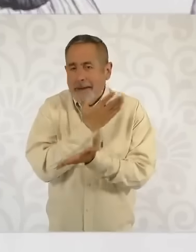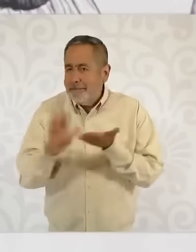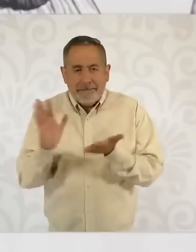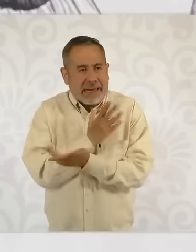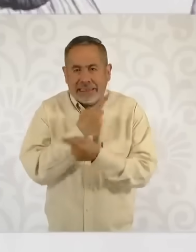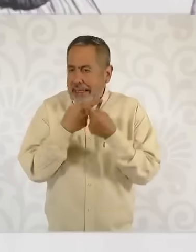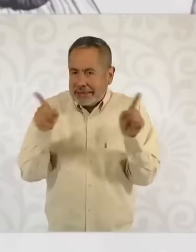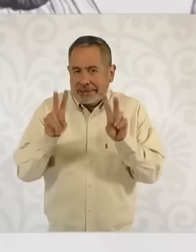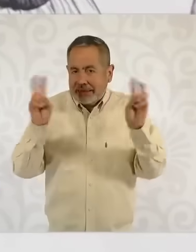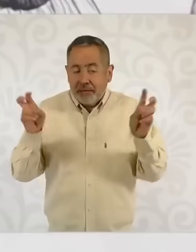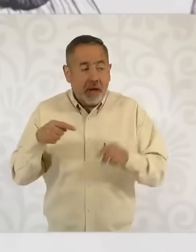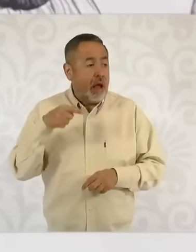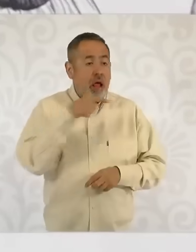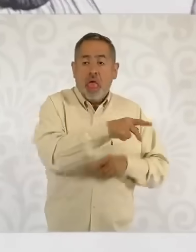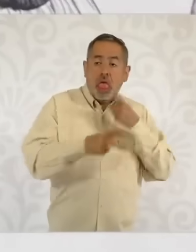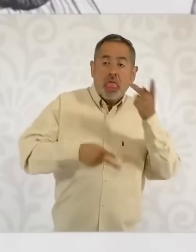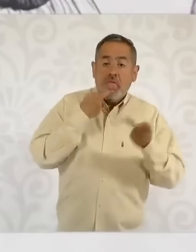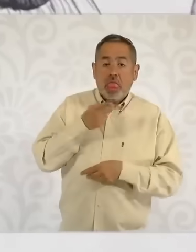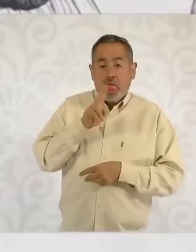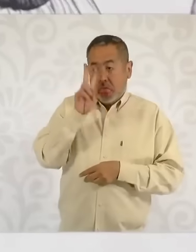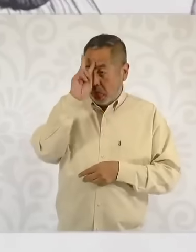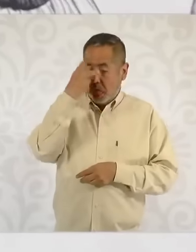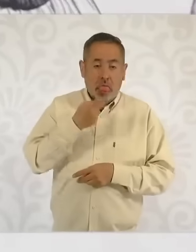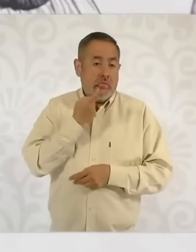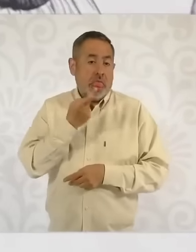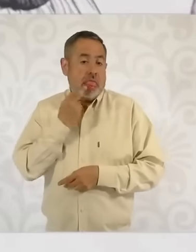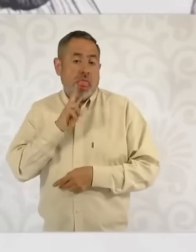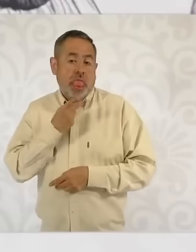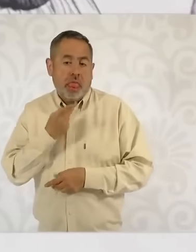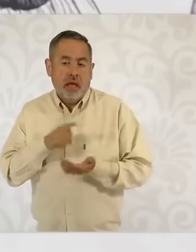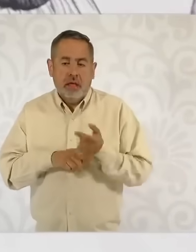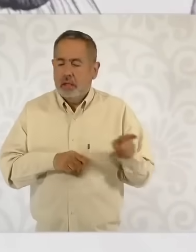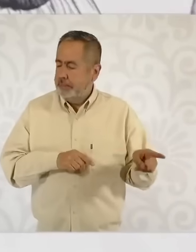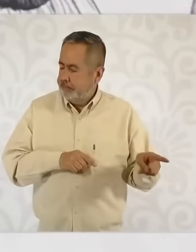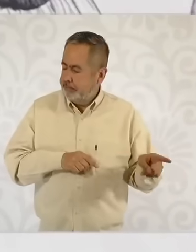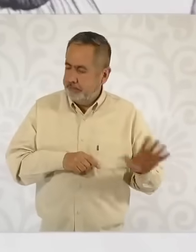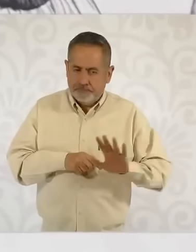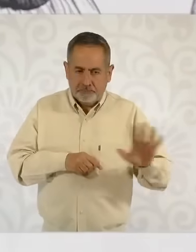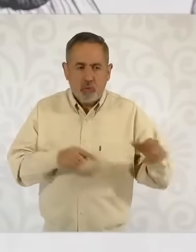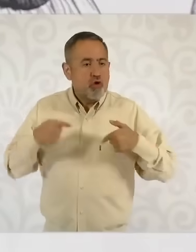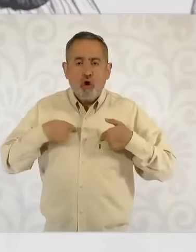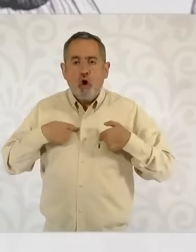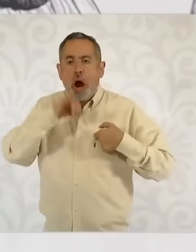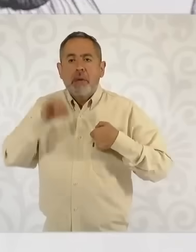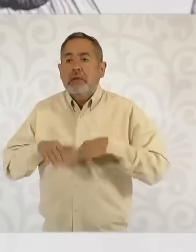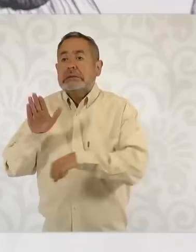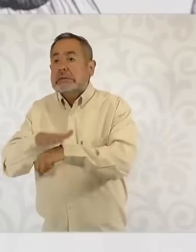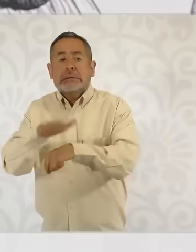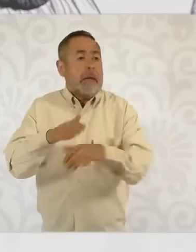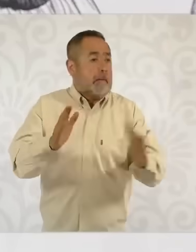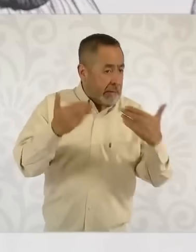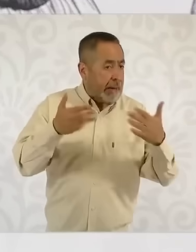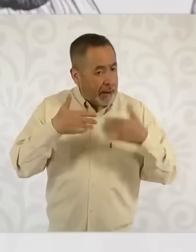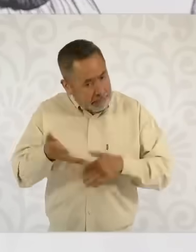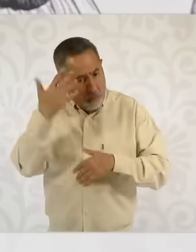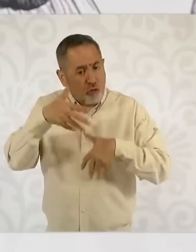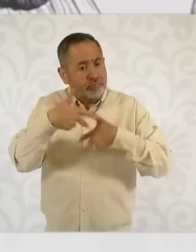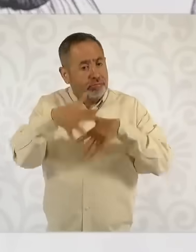más nunca se convocó jamás porque no creemos en ello a nada violento ni provocador con lo